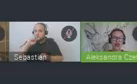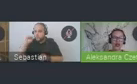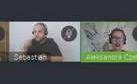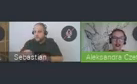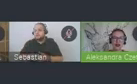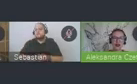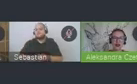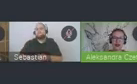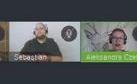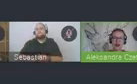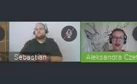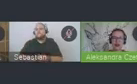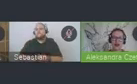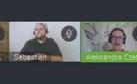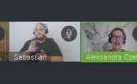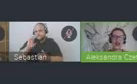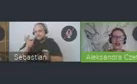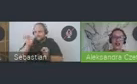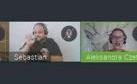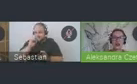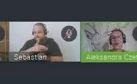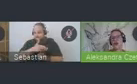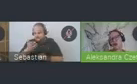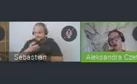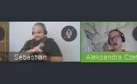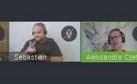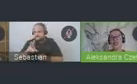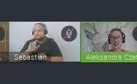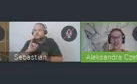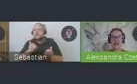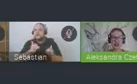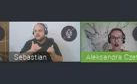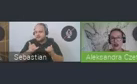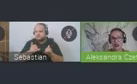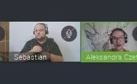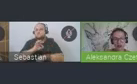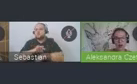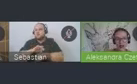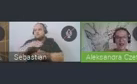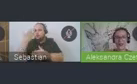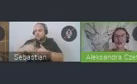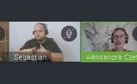Więc będziemy państwa informować, co i jak u nas. Bo to, że projekt się kończy formalnie,